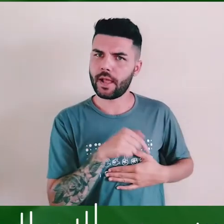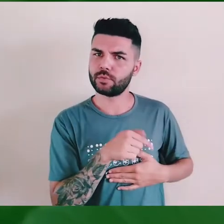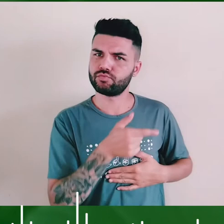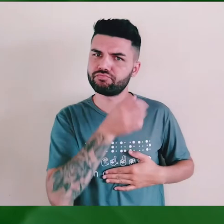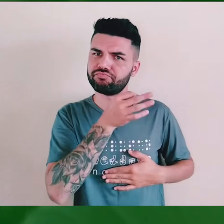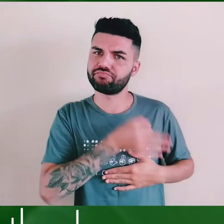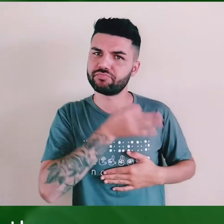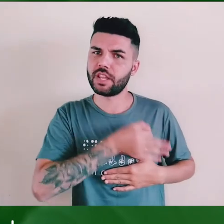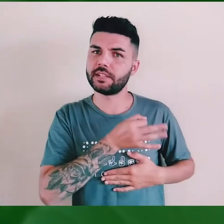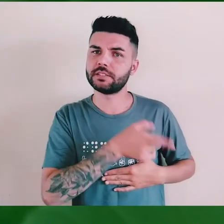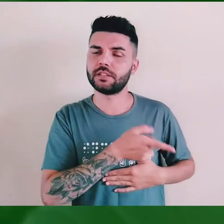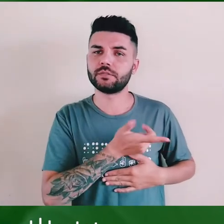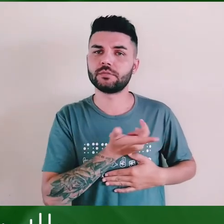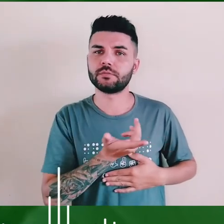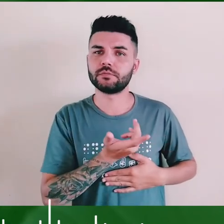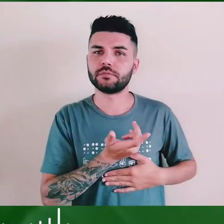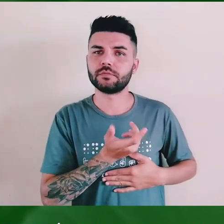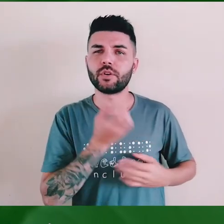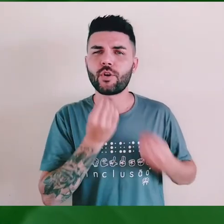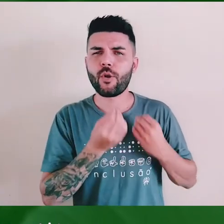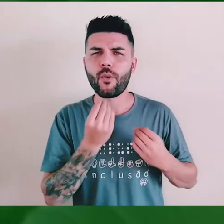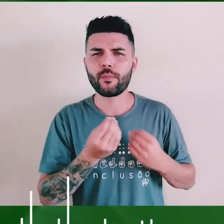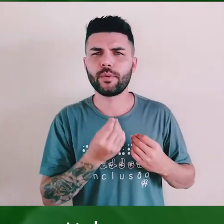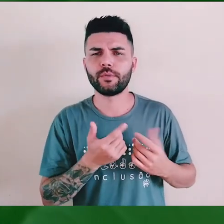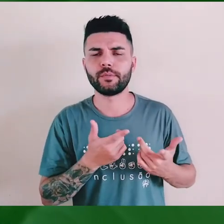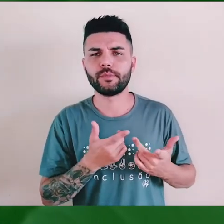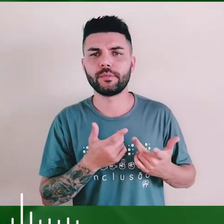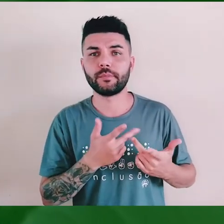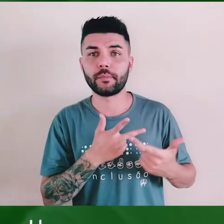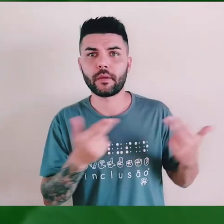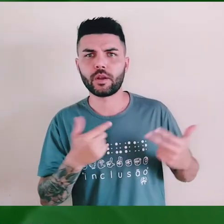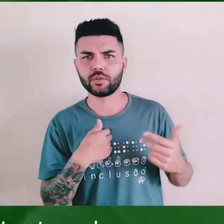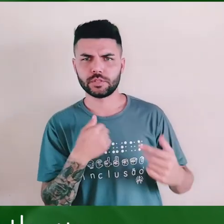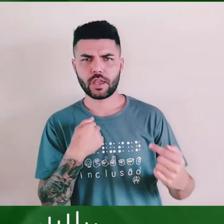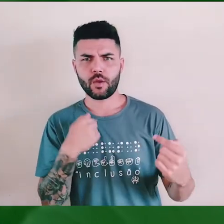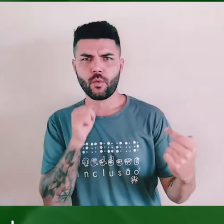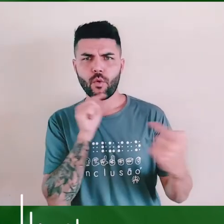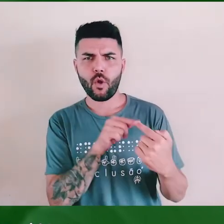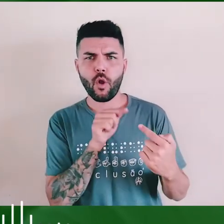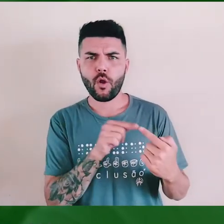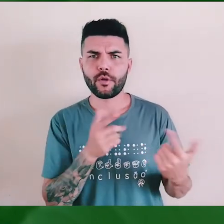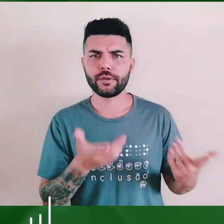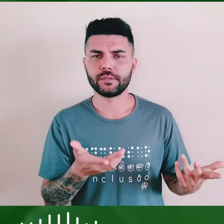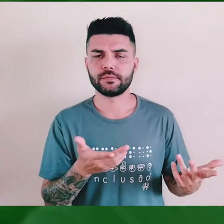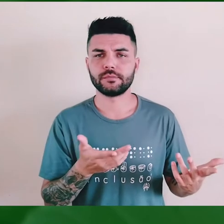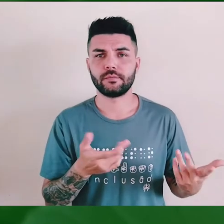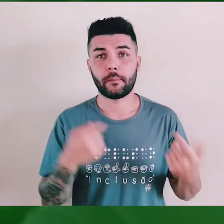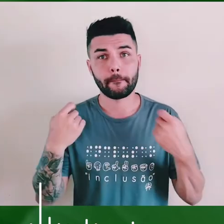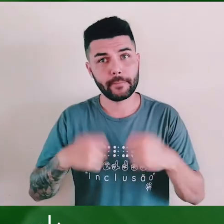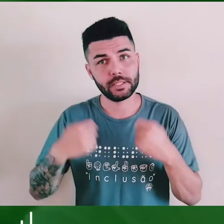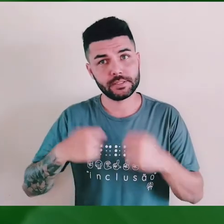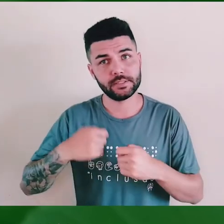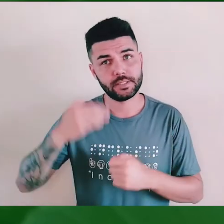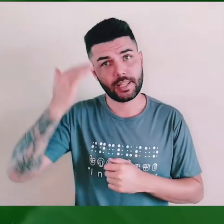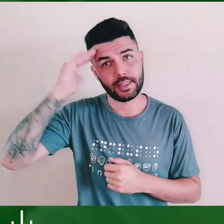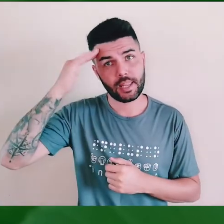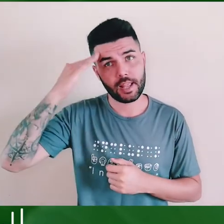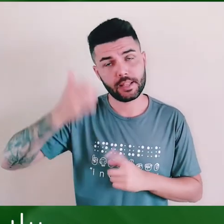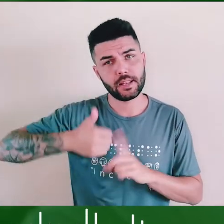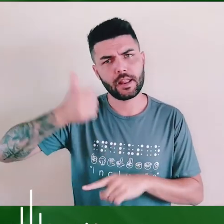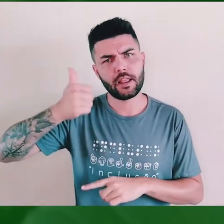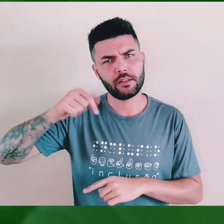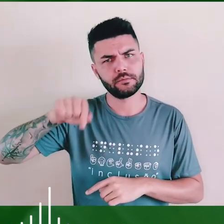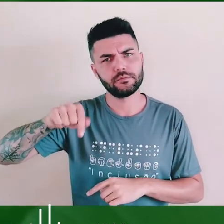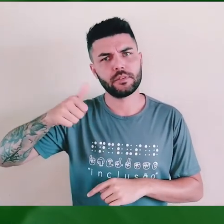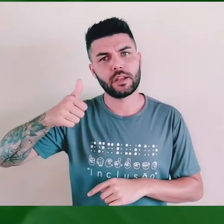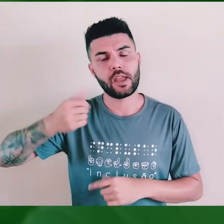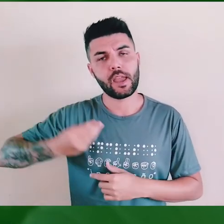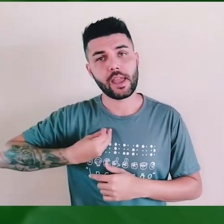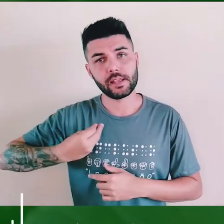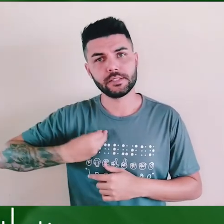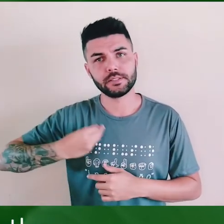vai ouvir algo que concorda. A gente precisa entender que existe o posicionamento diferente